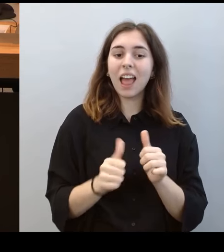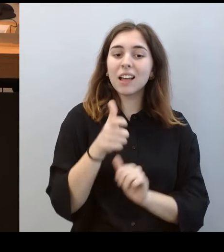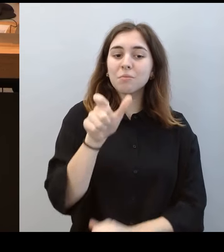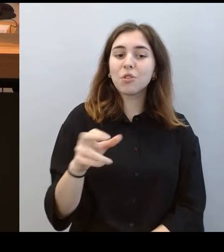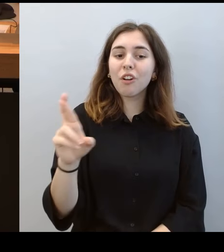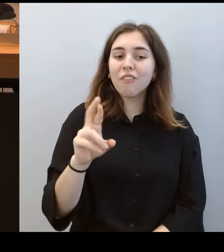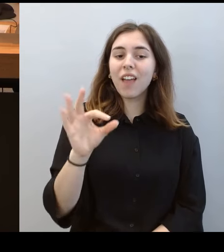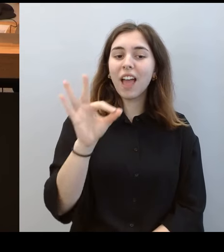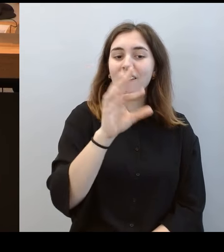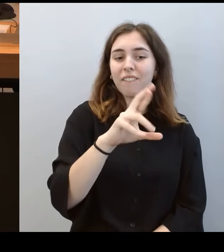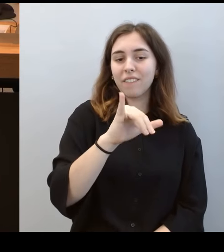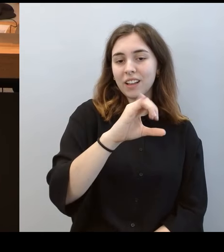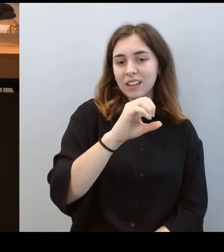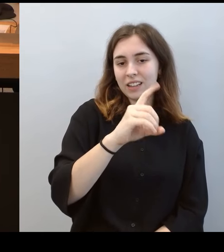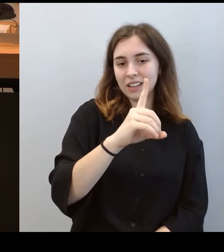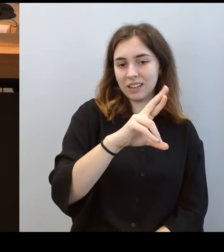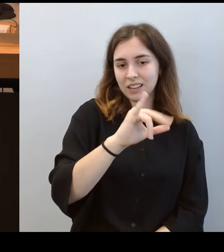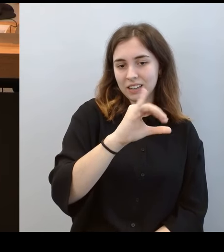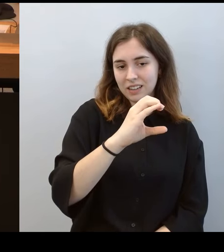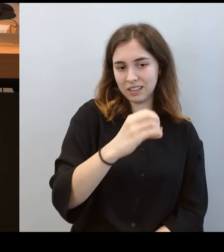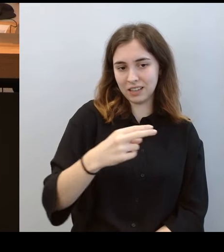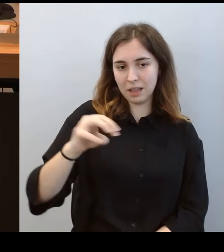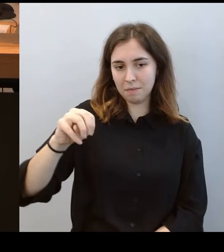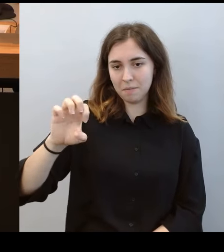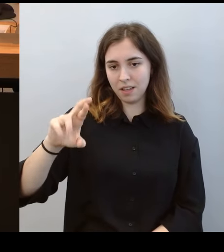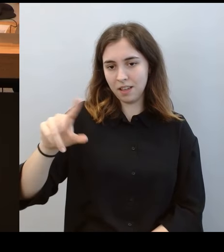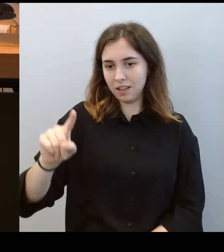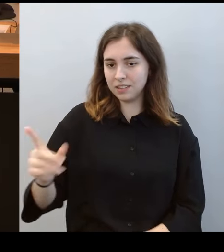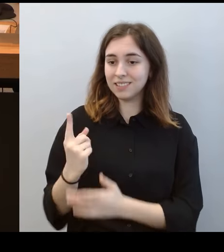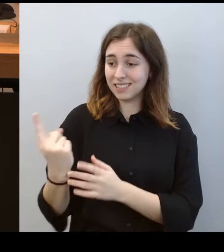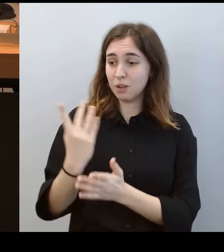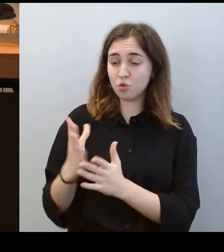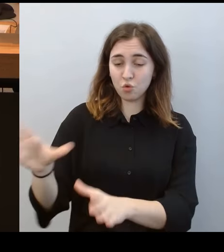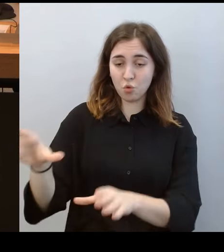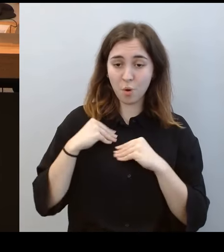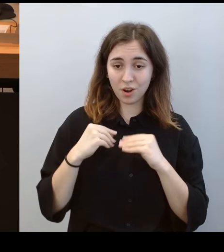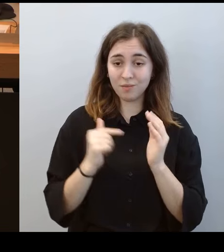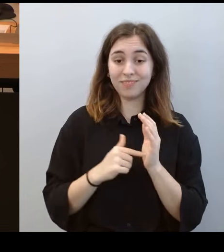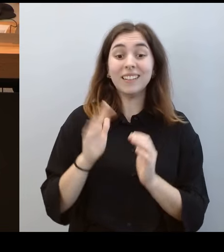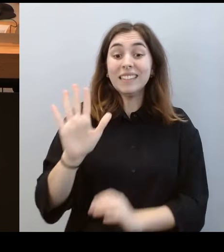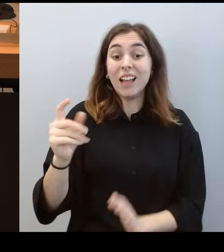aber Friedrich Merz hat das sofort übernommen, und zwar exakt mit der gleichen Begründung wie die AfD. Und da frage ich mich